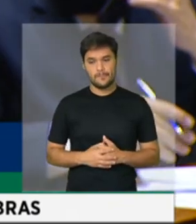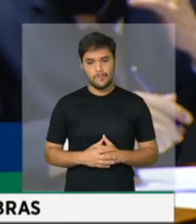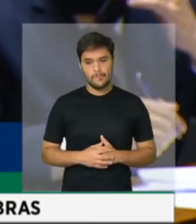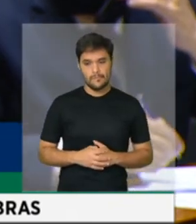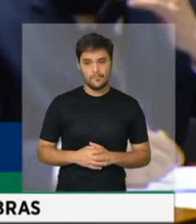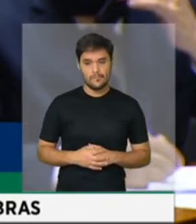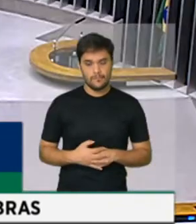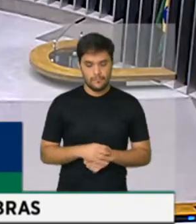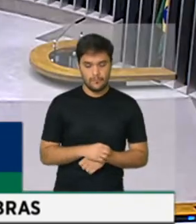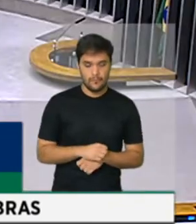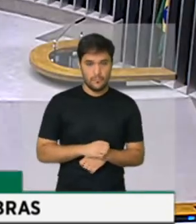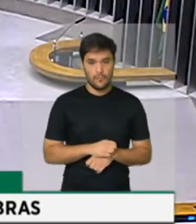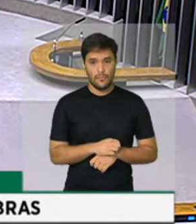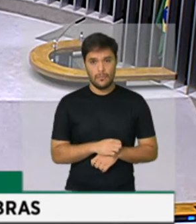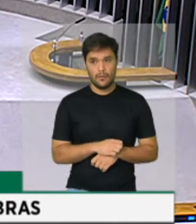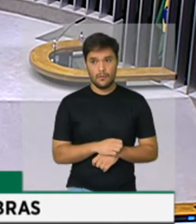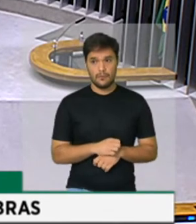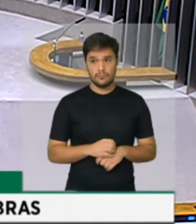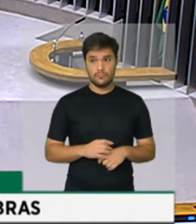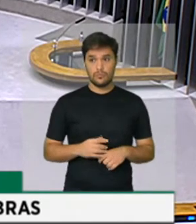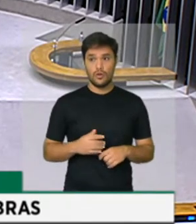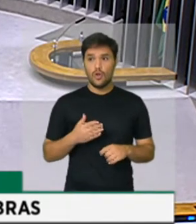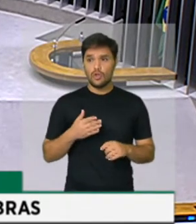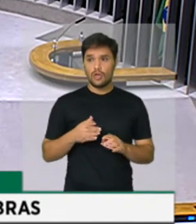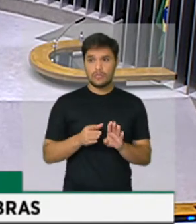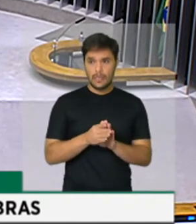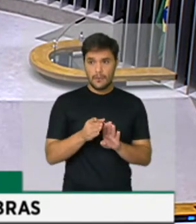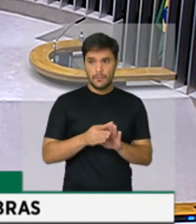[DEPUTADO]: EM NADA, ROSA NEIDE ESTÁ , PRESIDENTE. [DEPUTADO]: ESTOU AQUI.